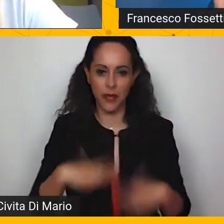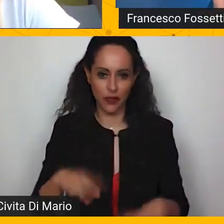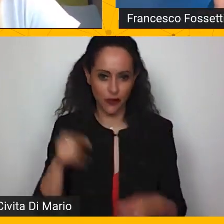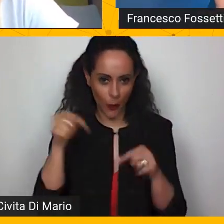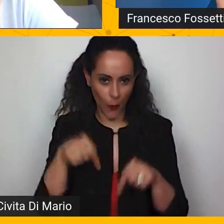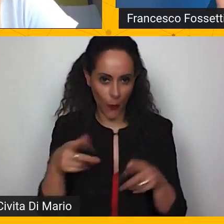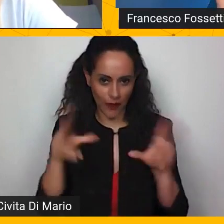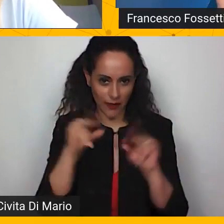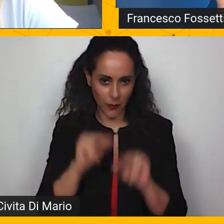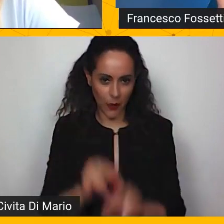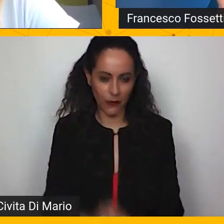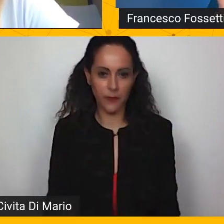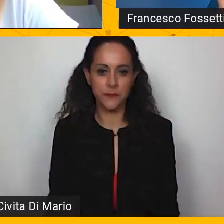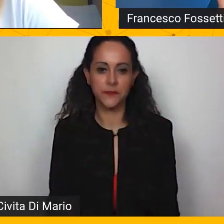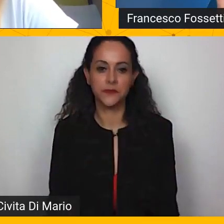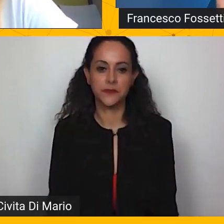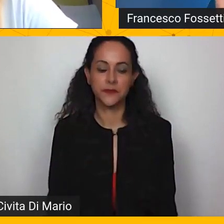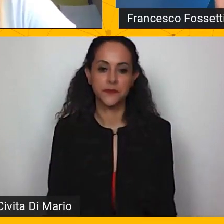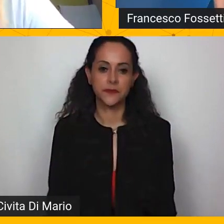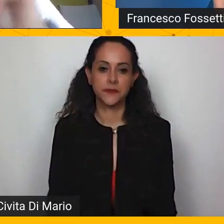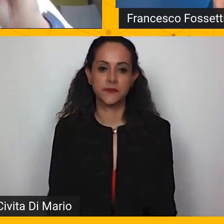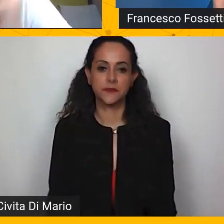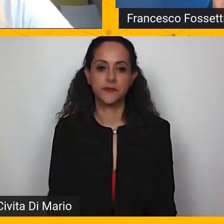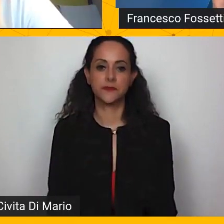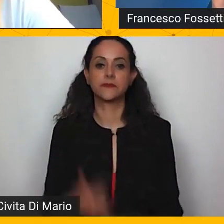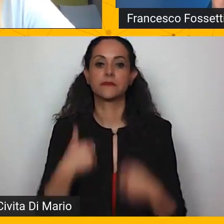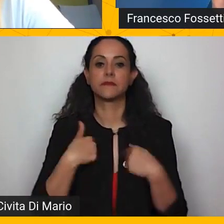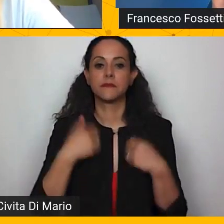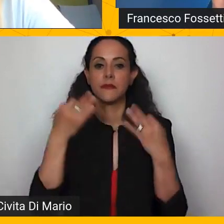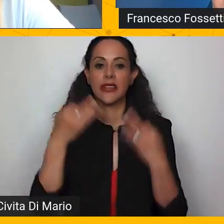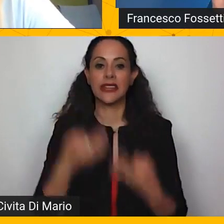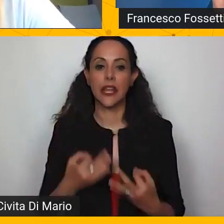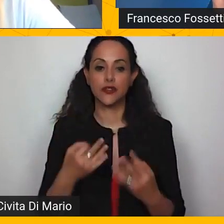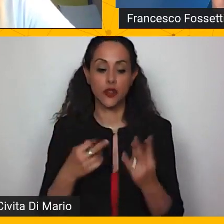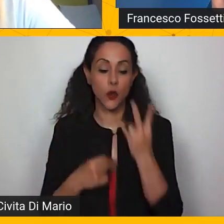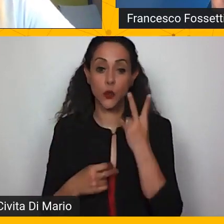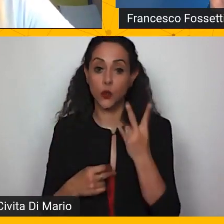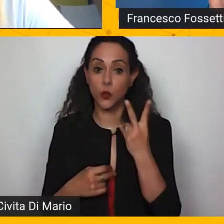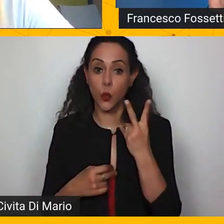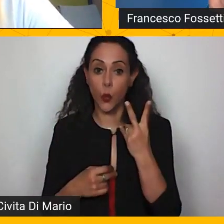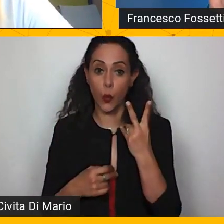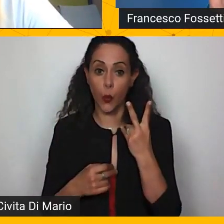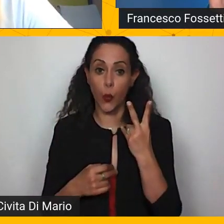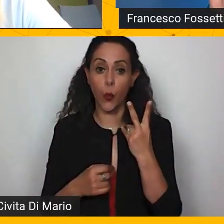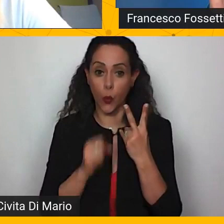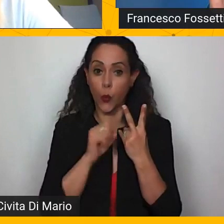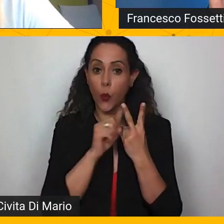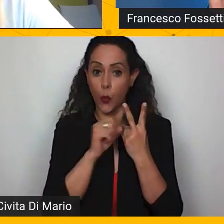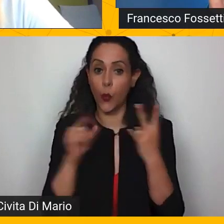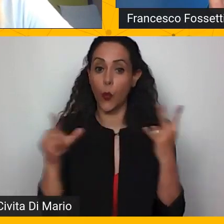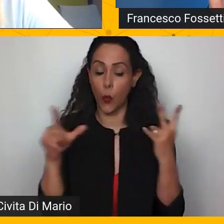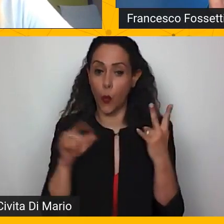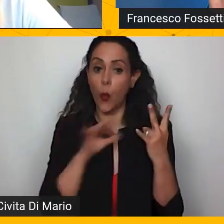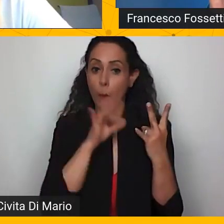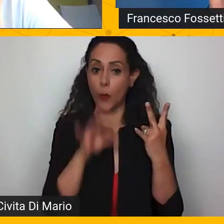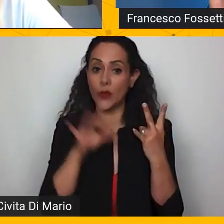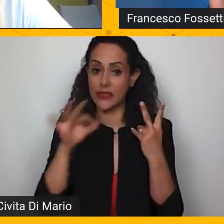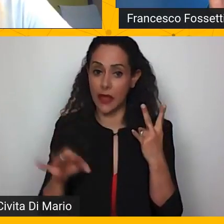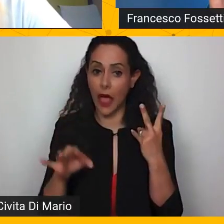un piacere essere di nuovo qua ecco e a quest abbiamo deciso di dedicare ben due puntate al